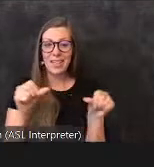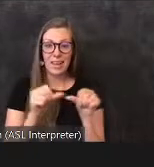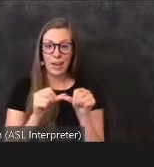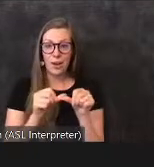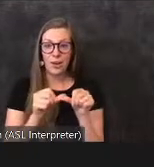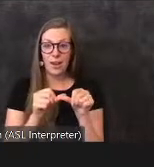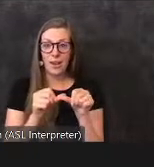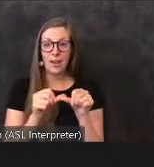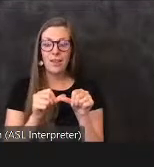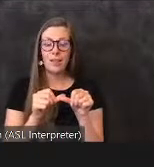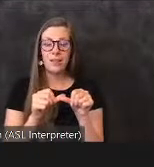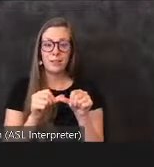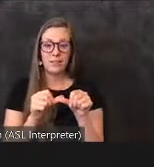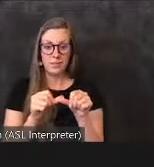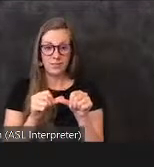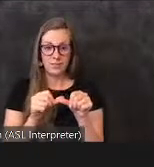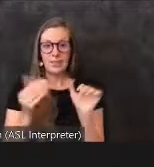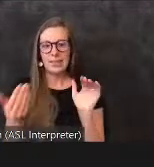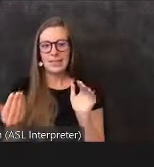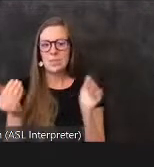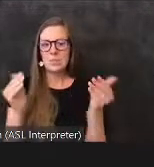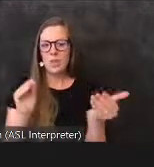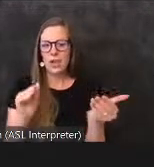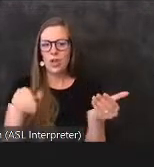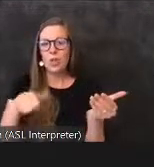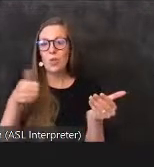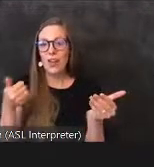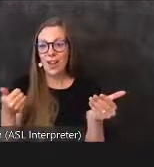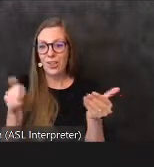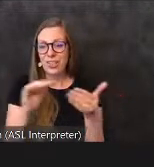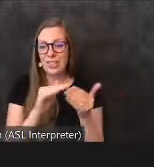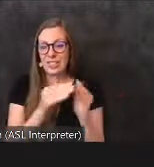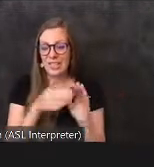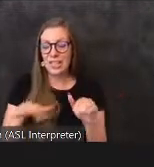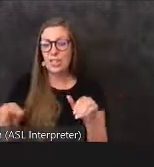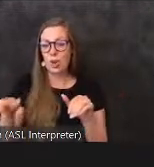por así decirlo, administradas en el condado comparado con la población del